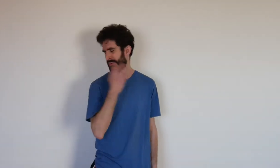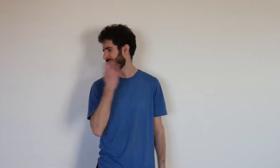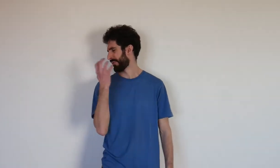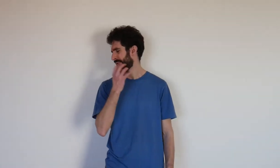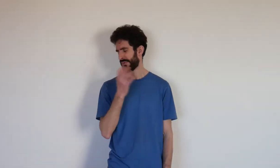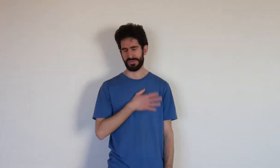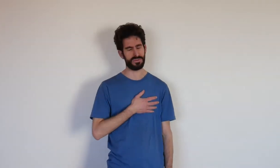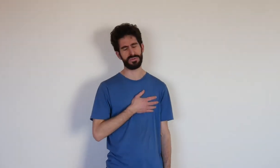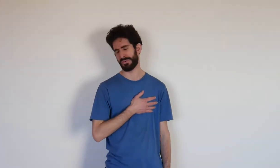Quelle horreur !